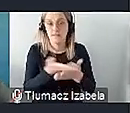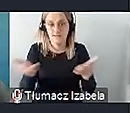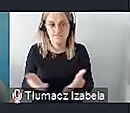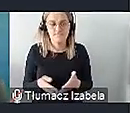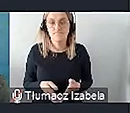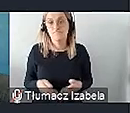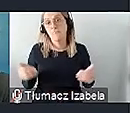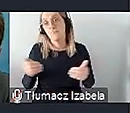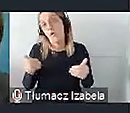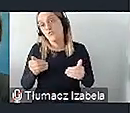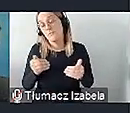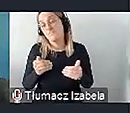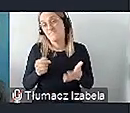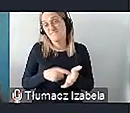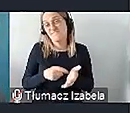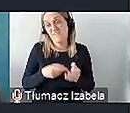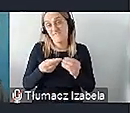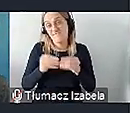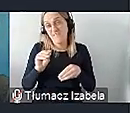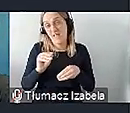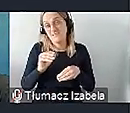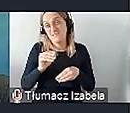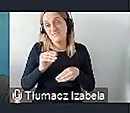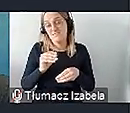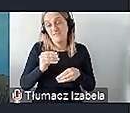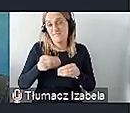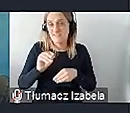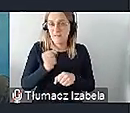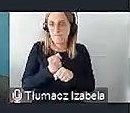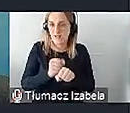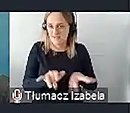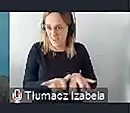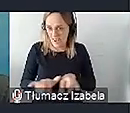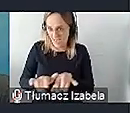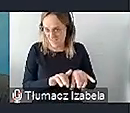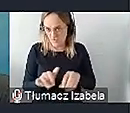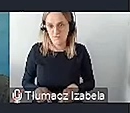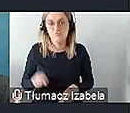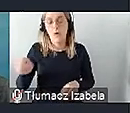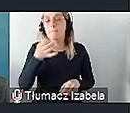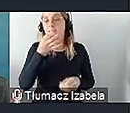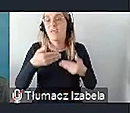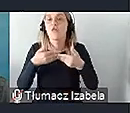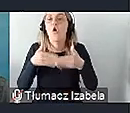Ono będzie wymagało może trochę więcej pracy przy klawiaturze. Bo to jest pytanie otwarte.